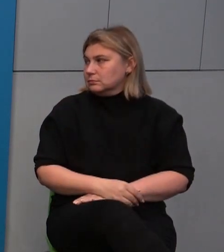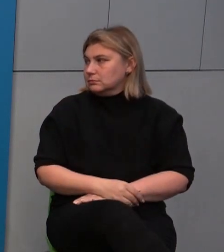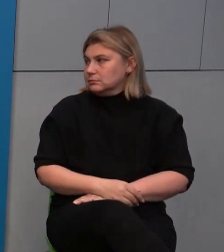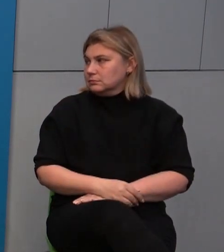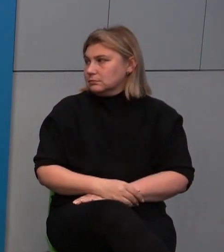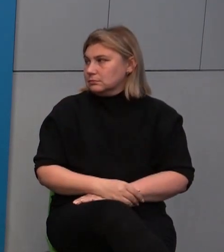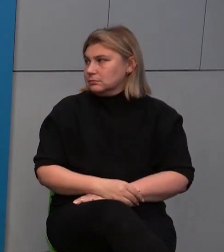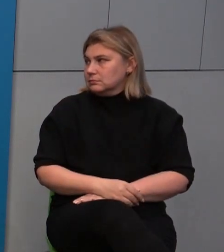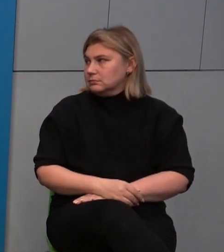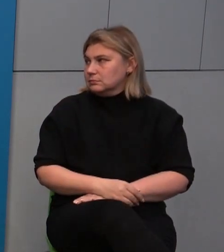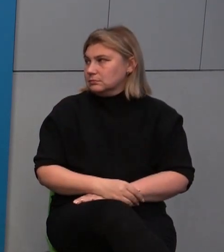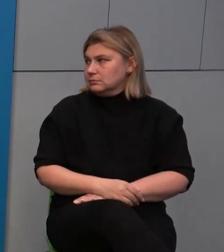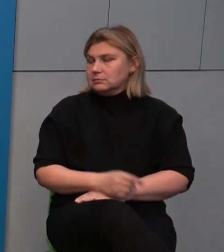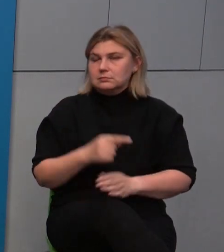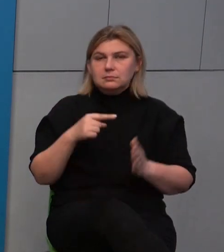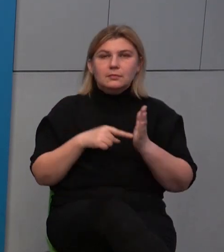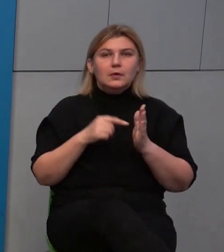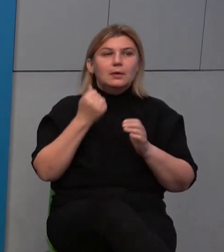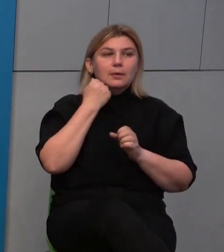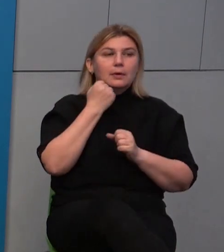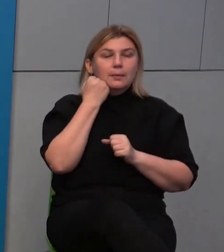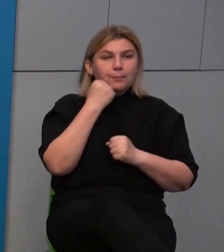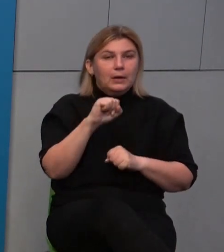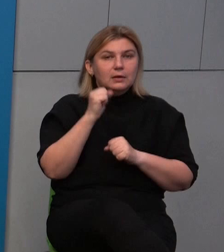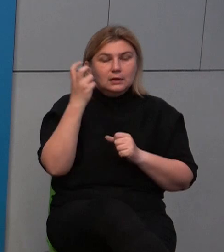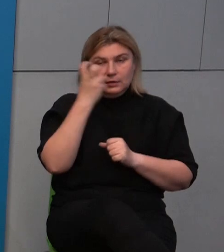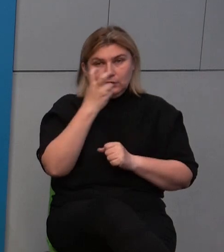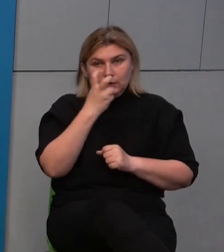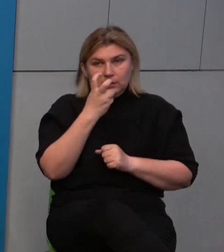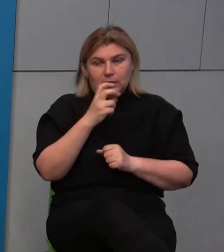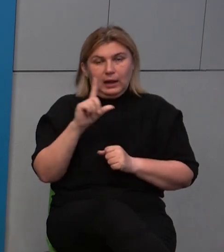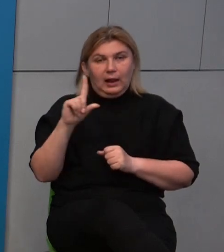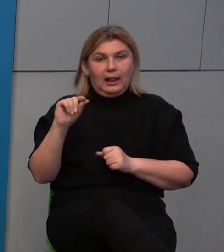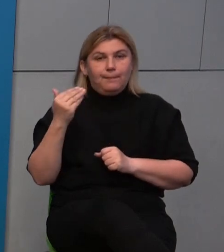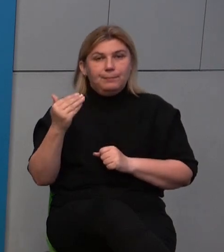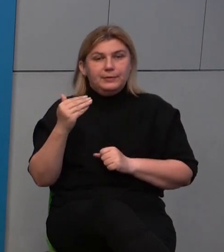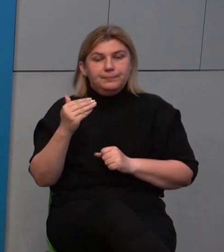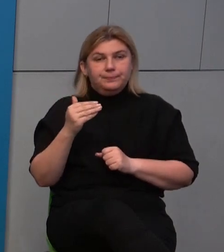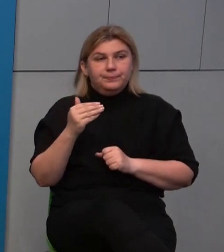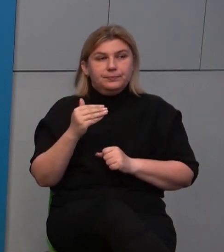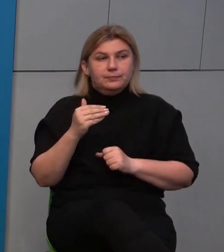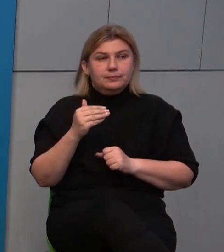To jest też bardzo ciekawe, bo według mnie Lem tak naprawdę,